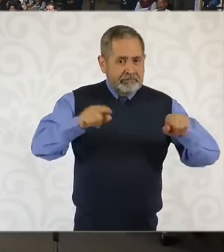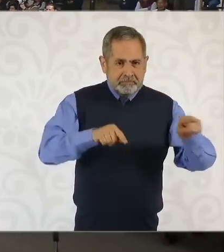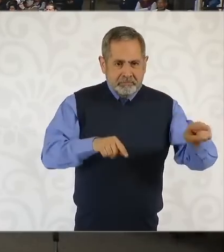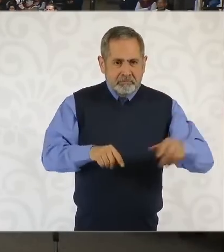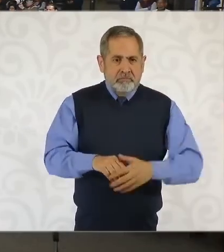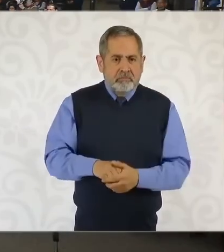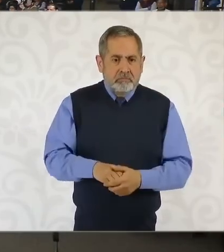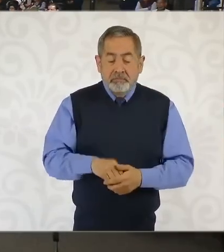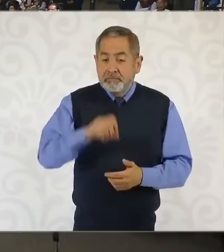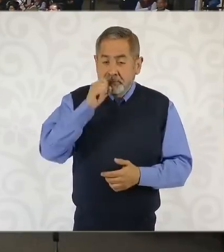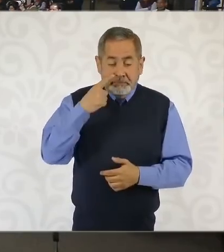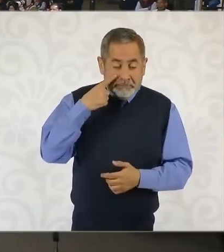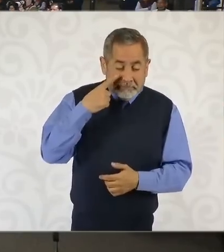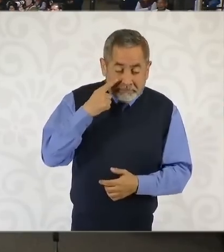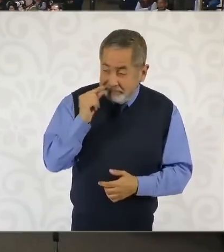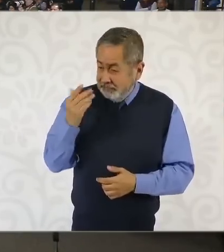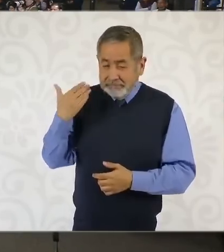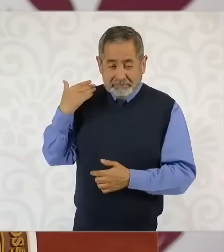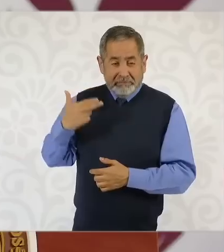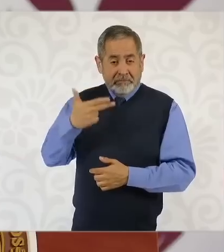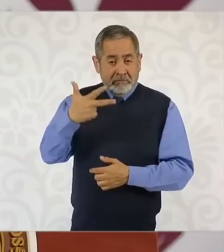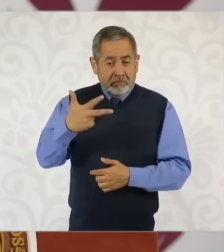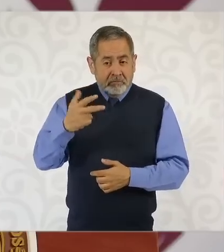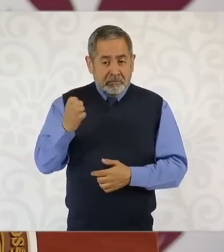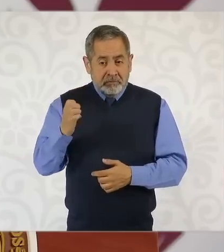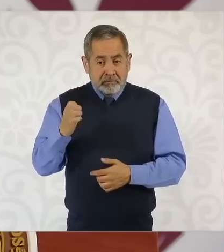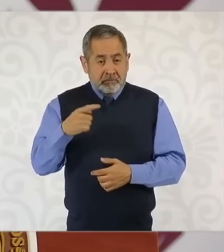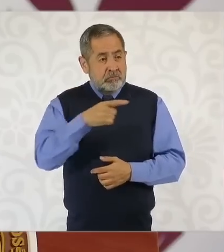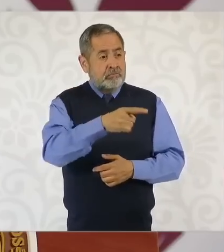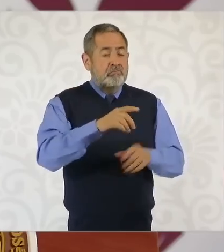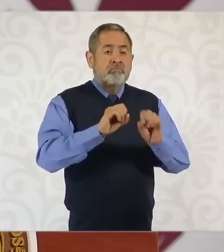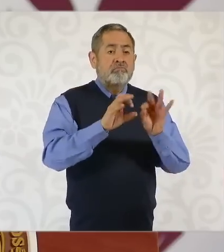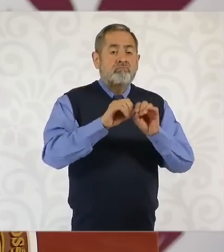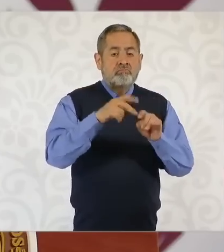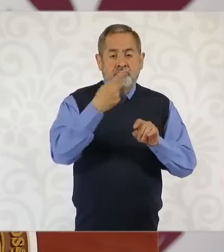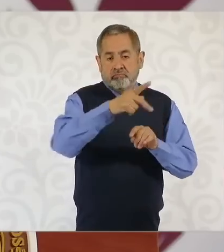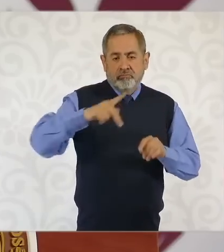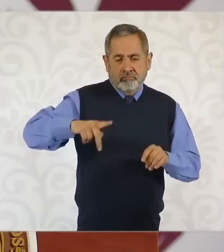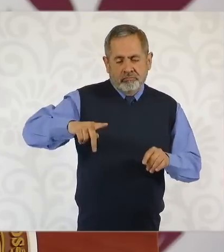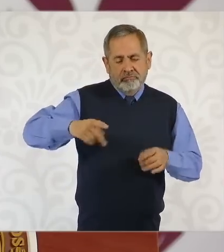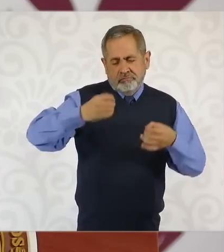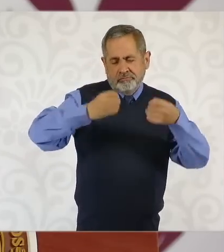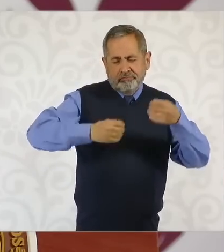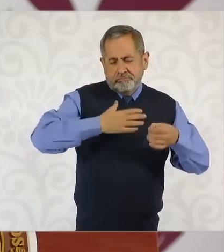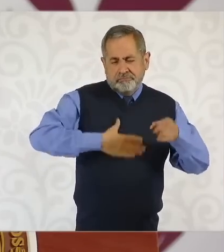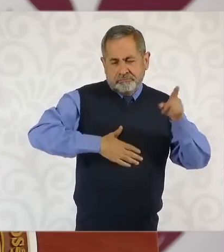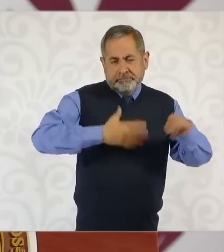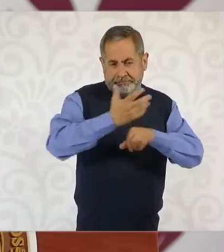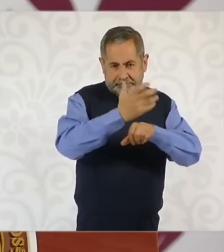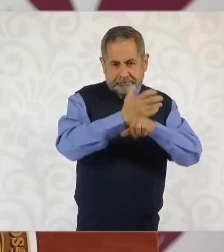el 8 de enero apenas el 8 de enero el departamento de Justicia de los Estados Unidos reconoció que